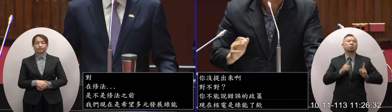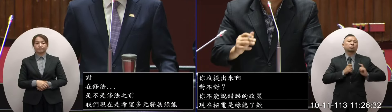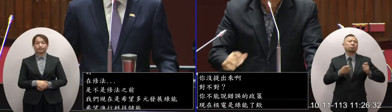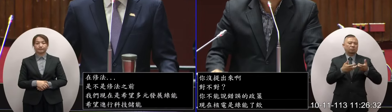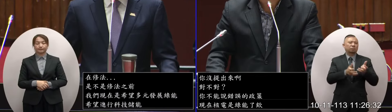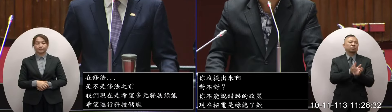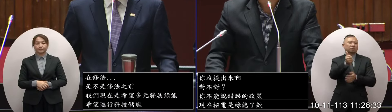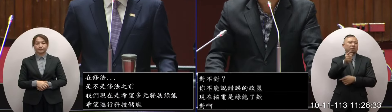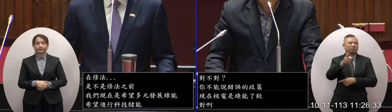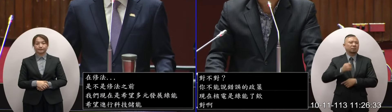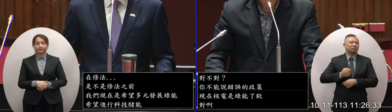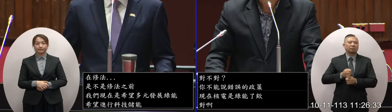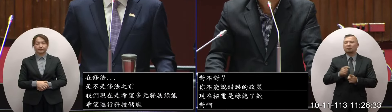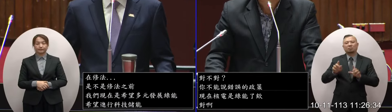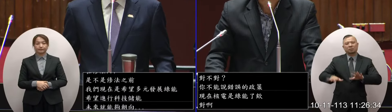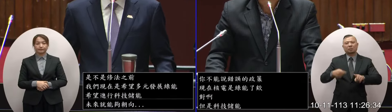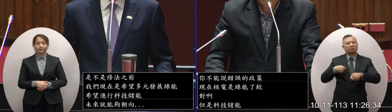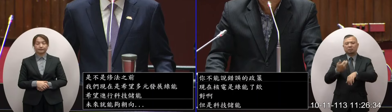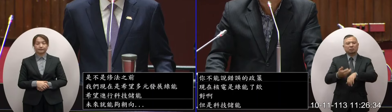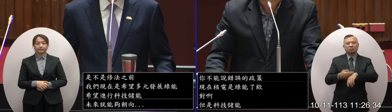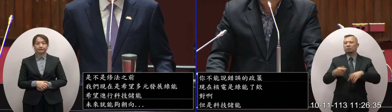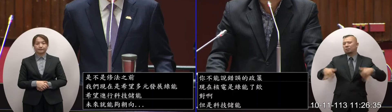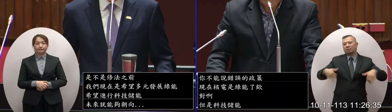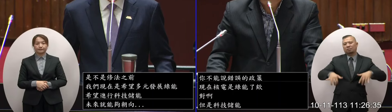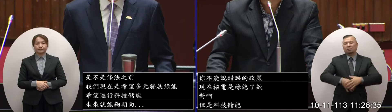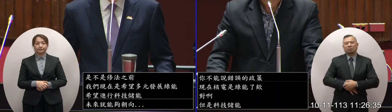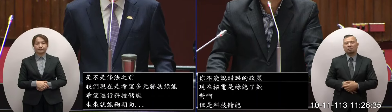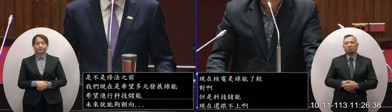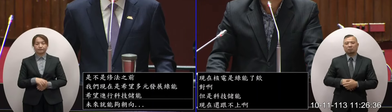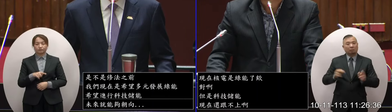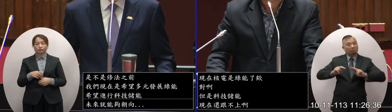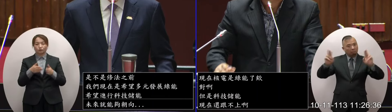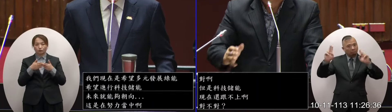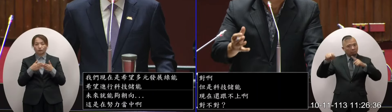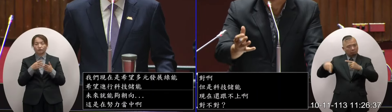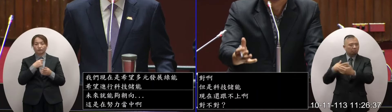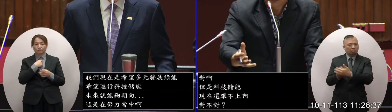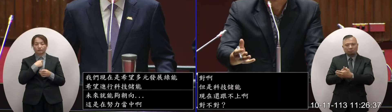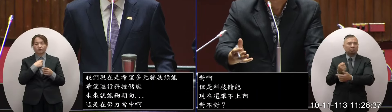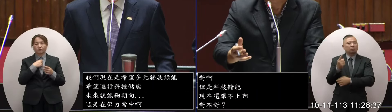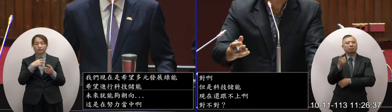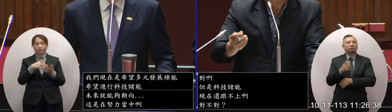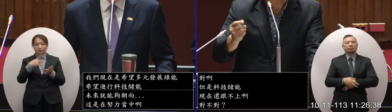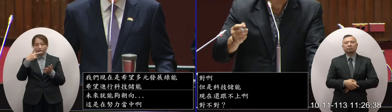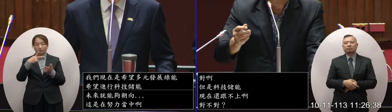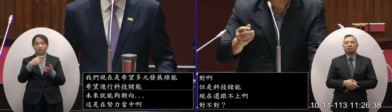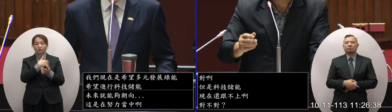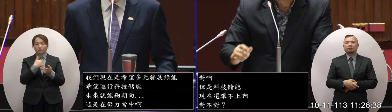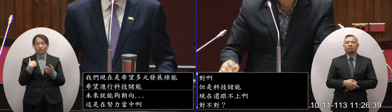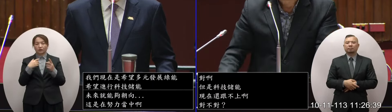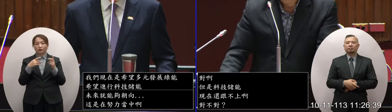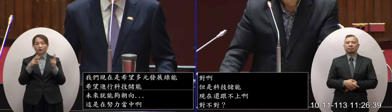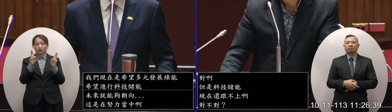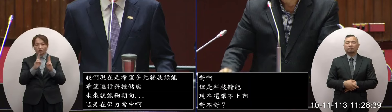現在還跟不上啦 科技的儲能還跟不上啦 這就是我們在 二次能源轉型當中重要的目標